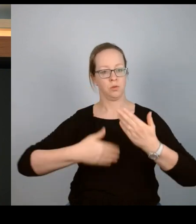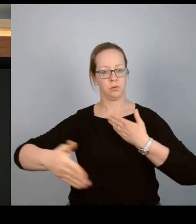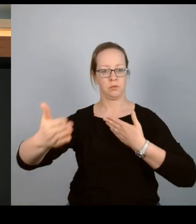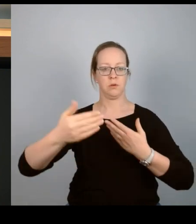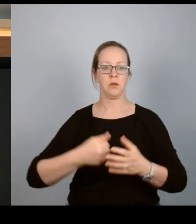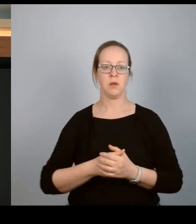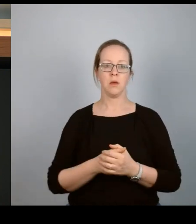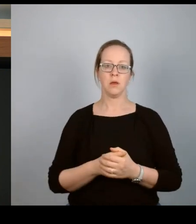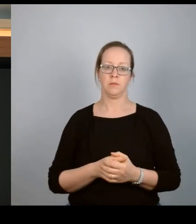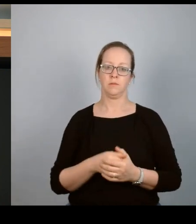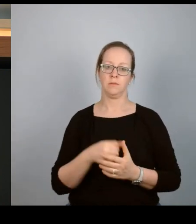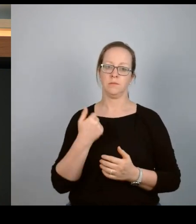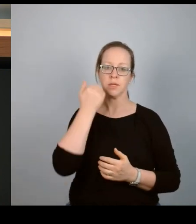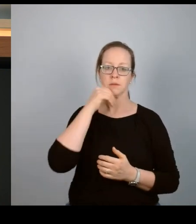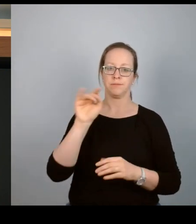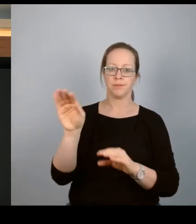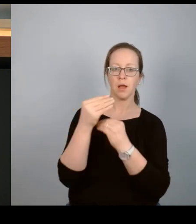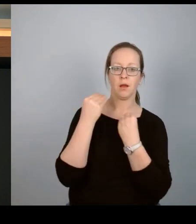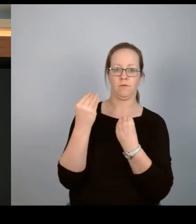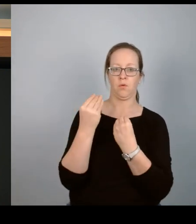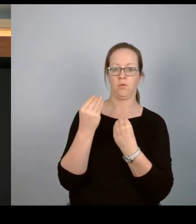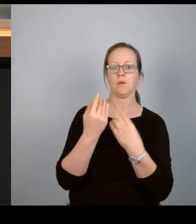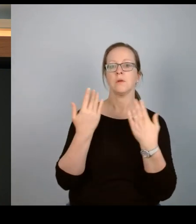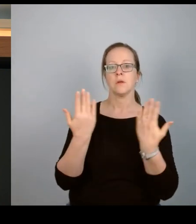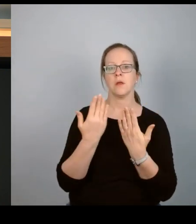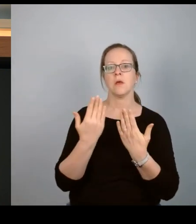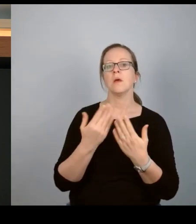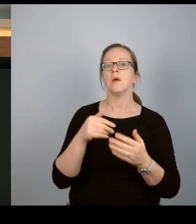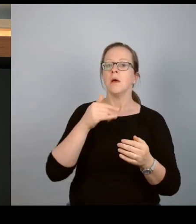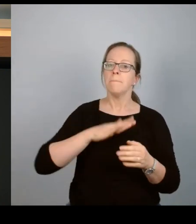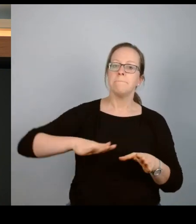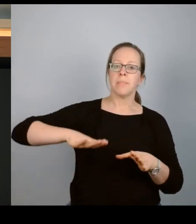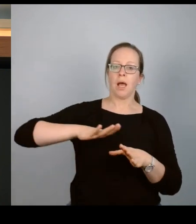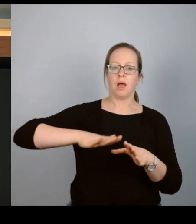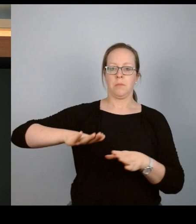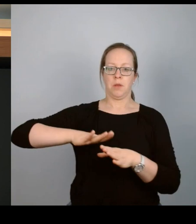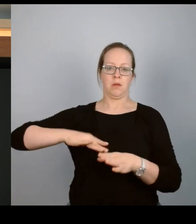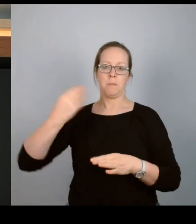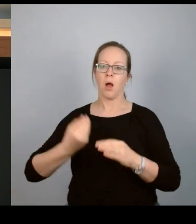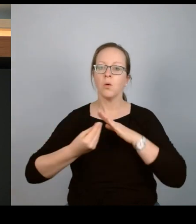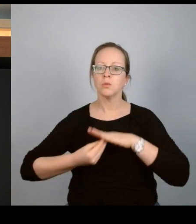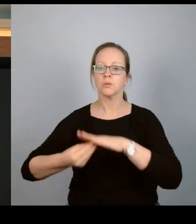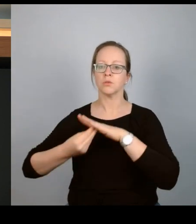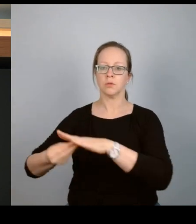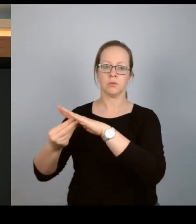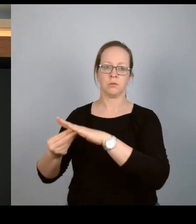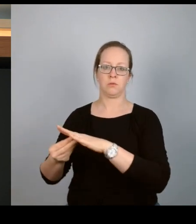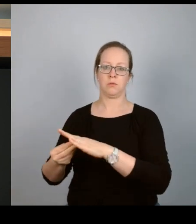kann und muss die Antwort nur maximale Transparenz heißen.